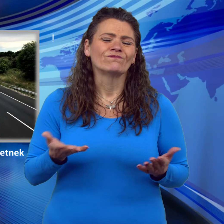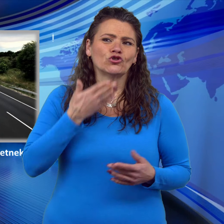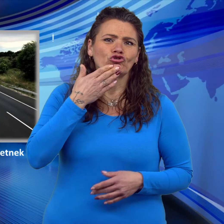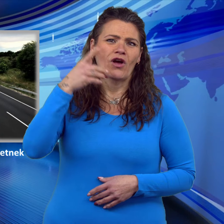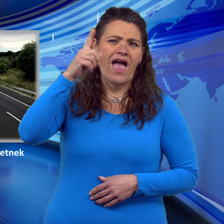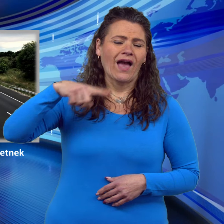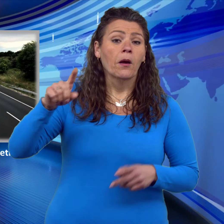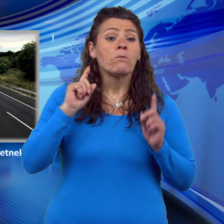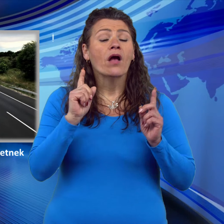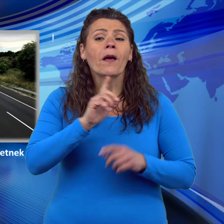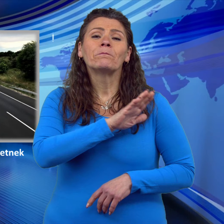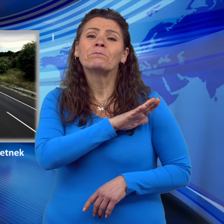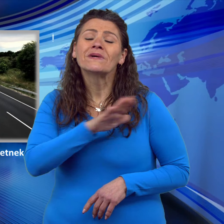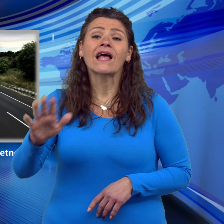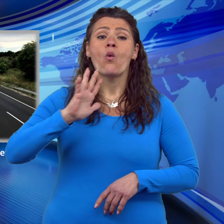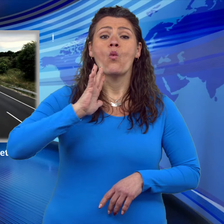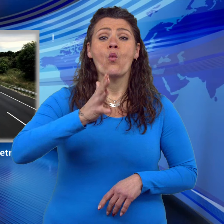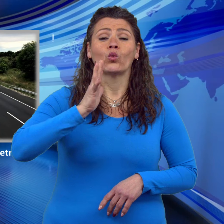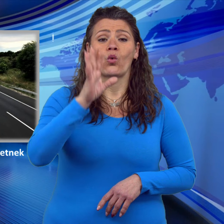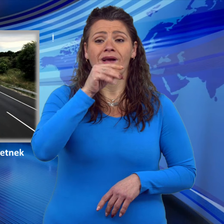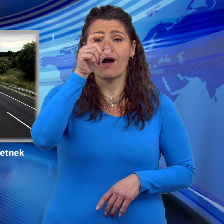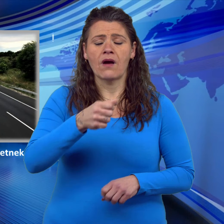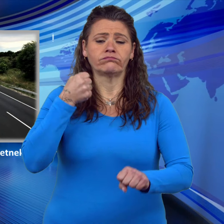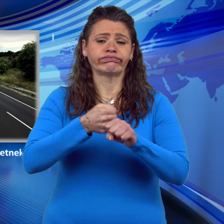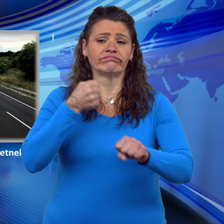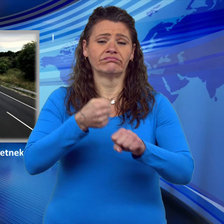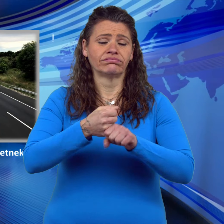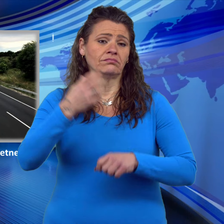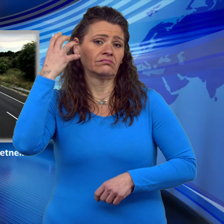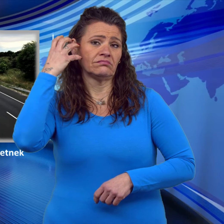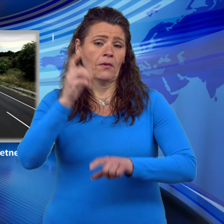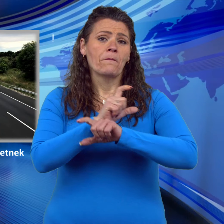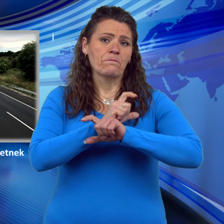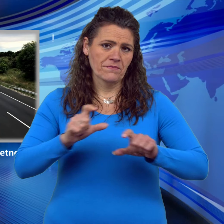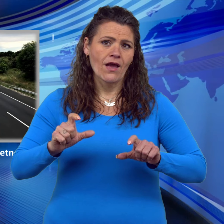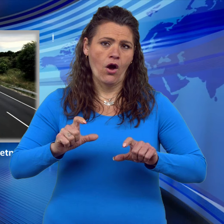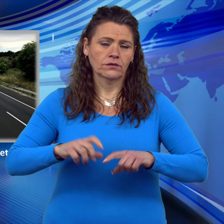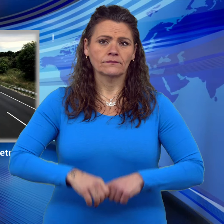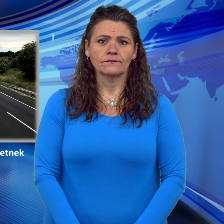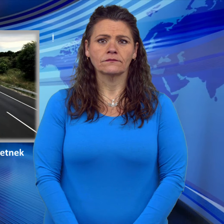hiszen az országban minden ötödik baleset a figyelmetlen vezetésre vezethető vissza.